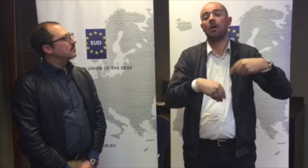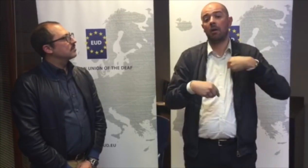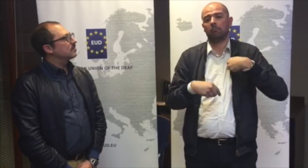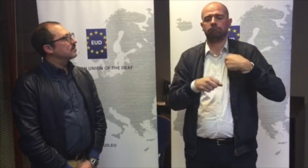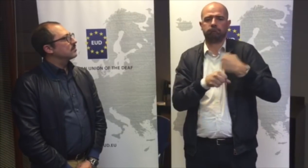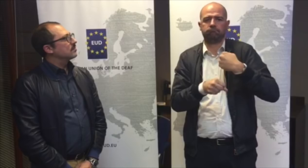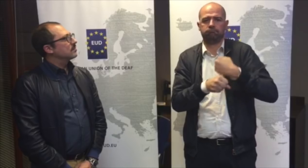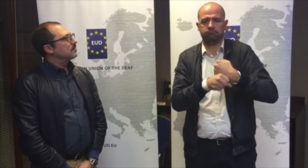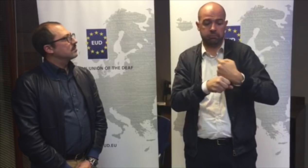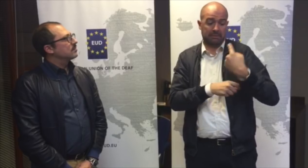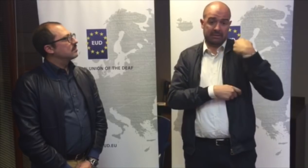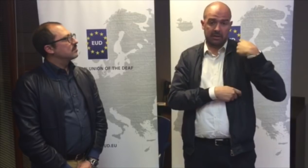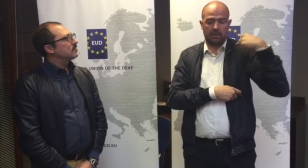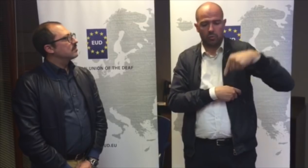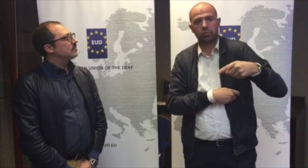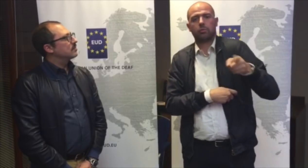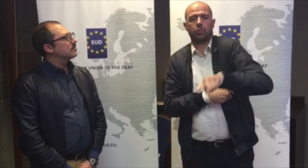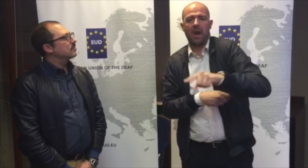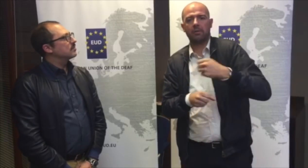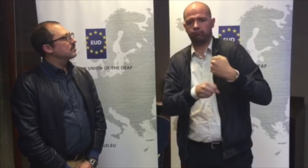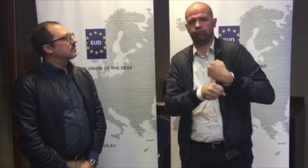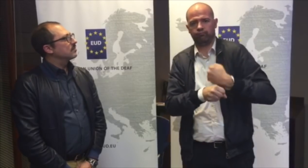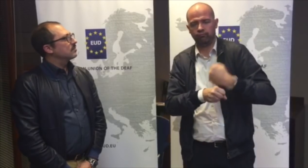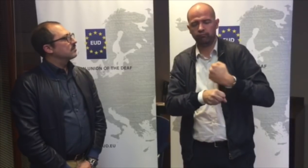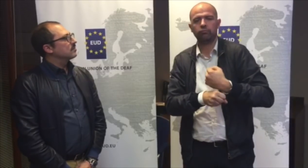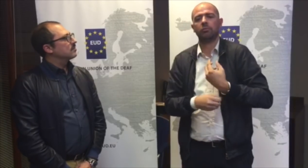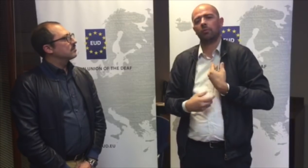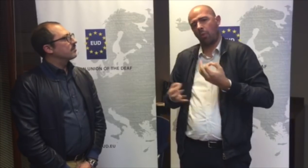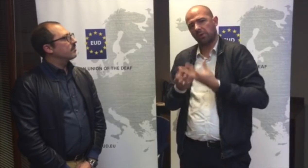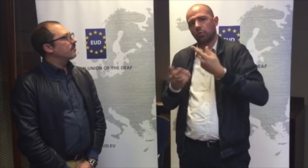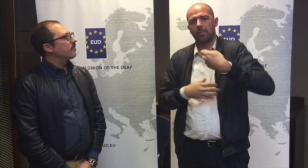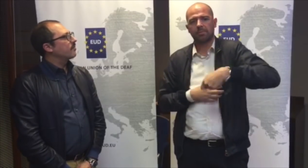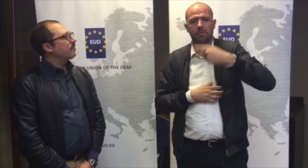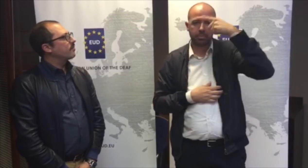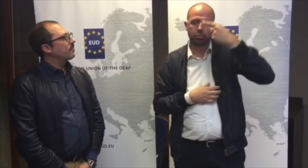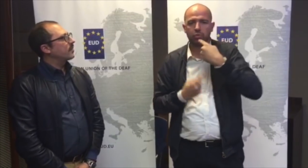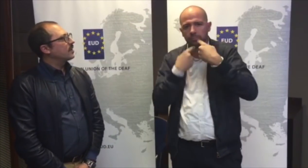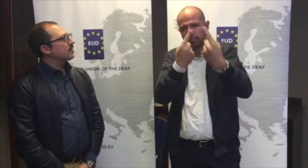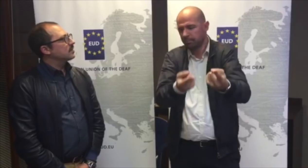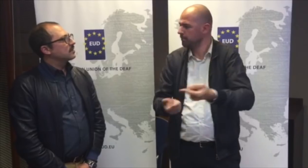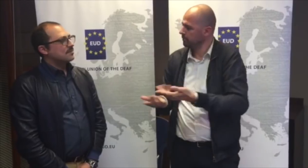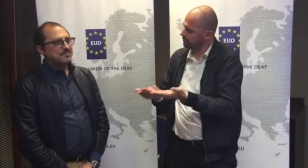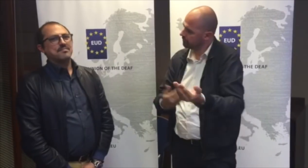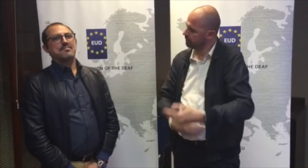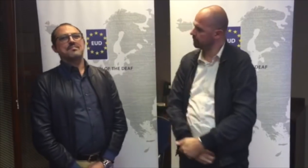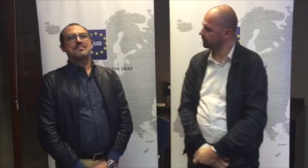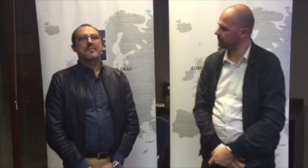Quindi abbiamo svolto i lavori ieri, oggi e domani, per questa occasione il Presidente Petrucci vi dirà la sua.